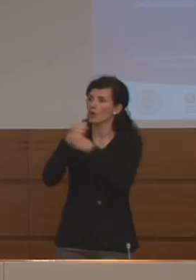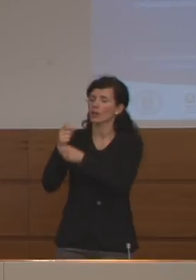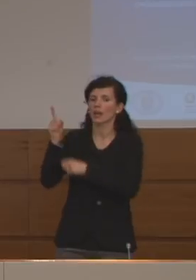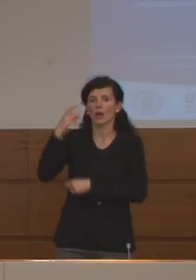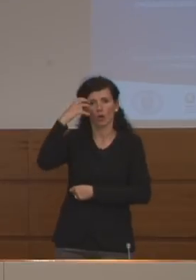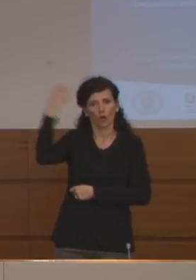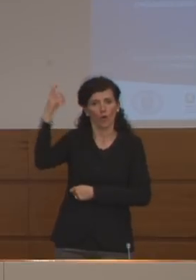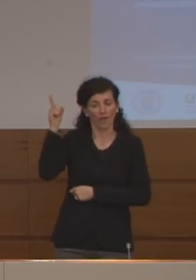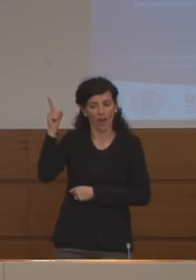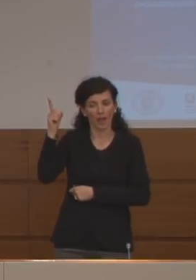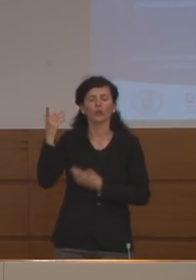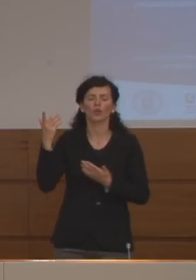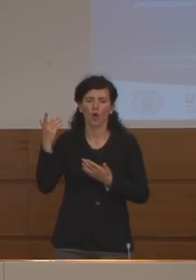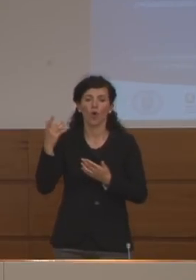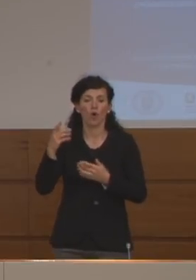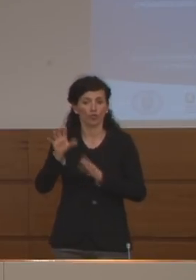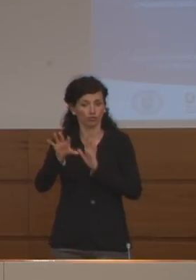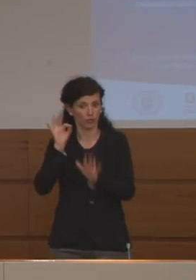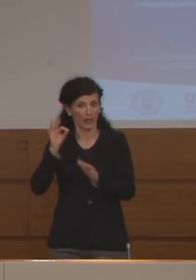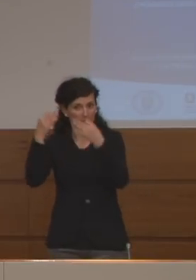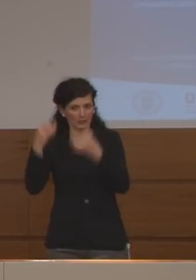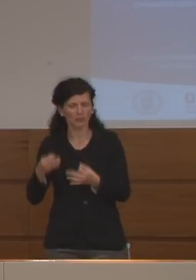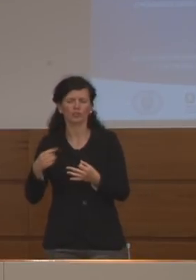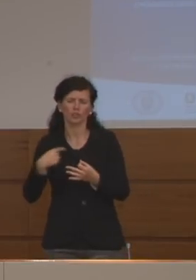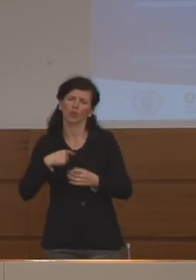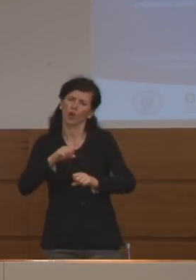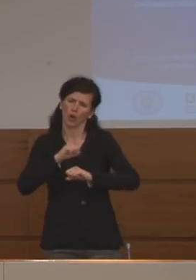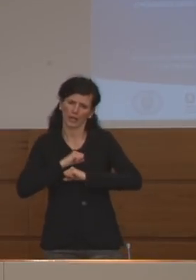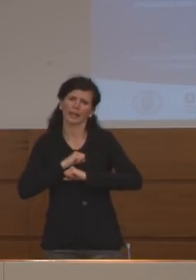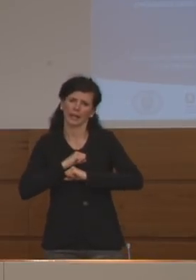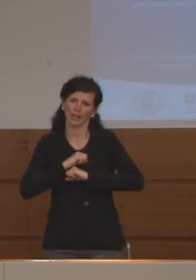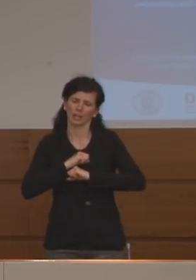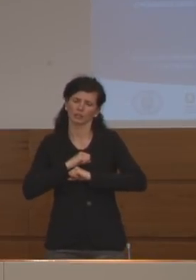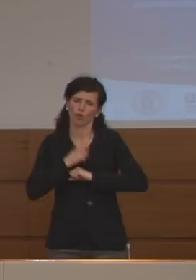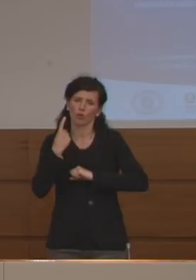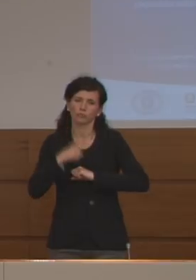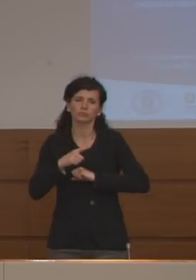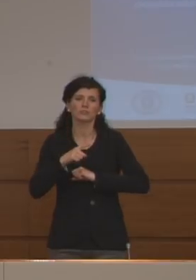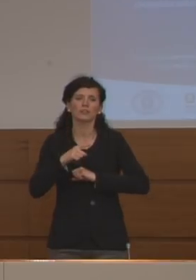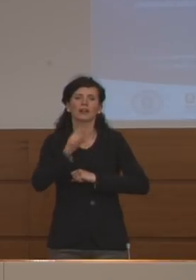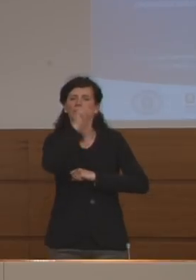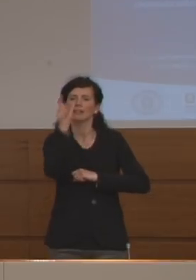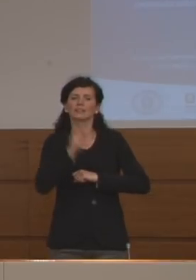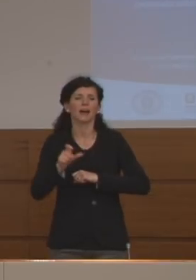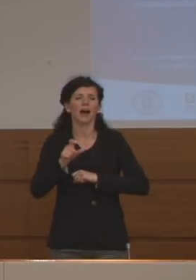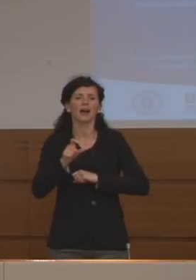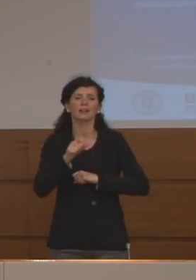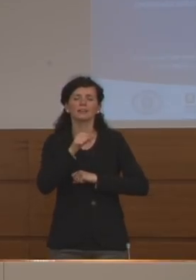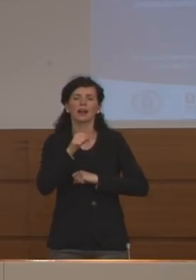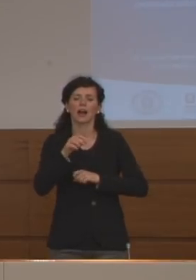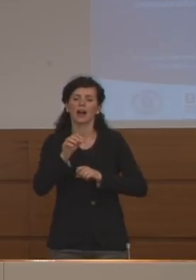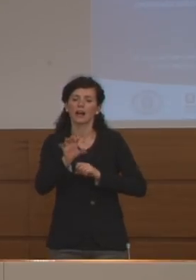caso sono certo che le scelte migliori nell'interesse del paese verranno intraprese.